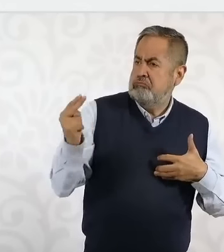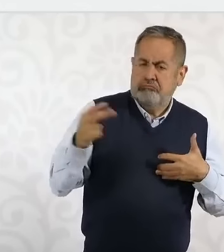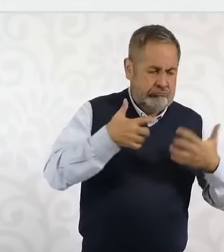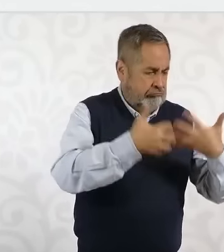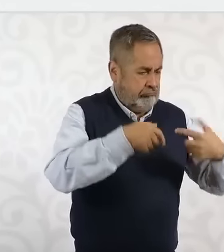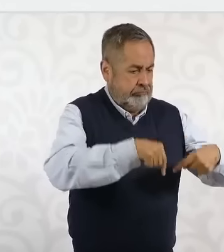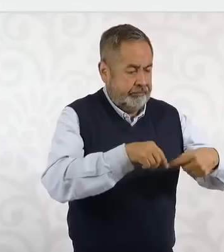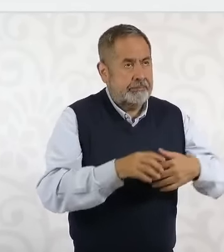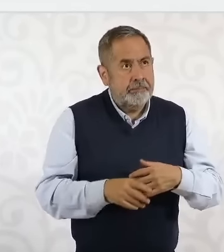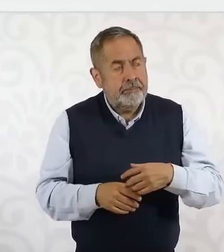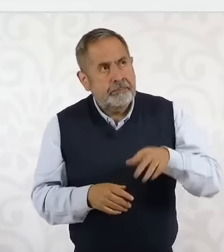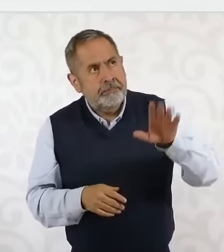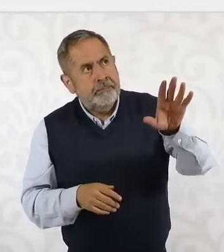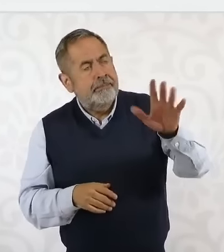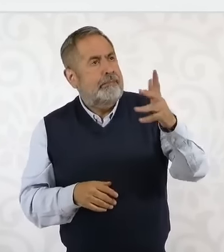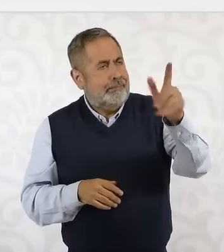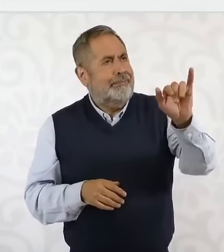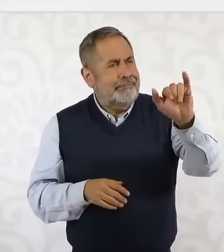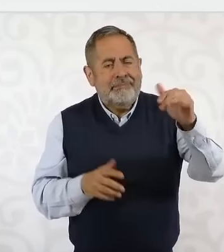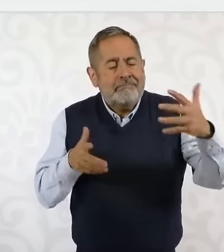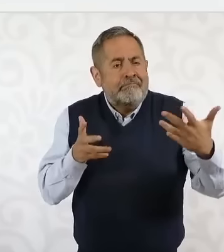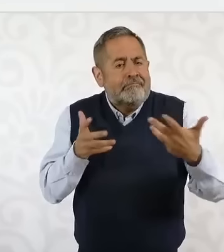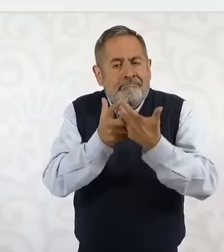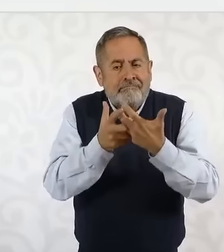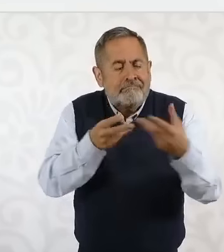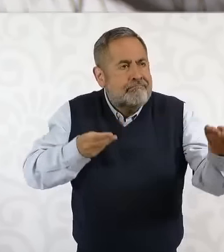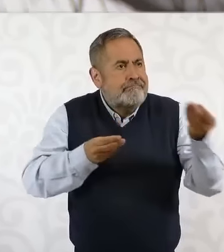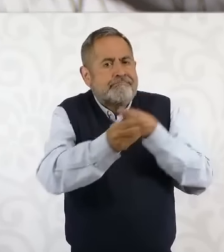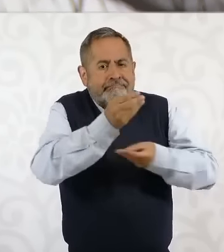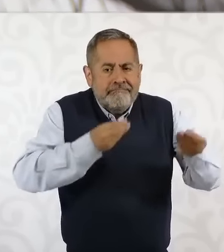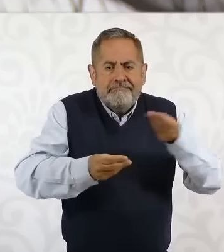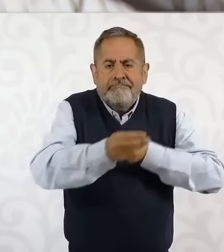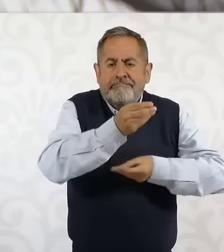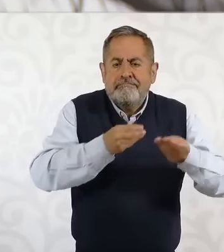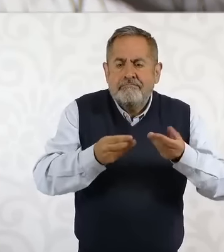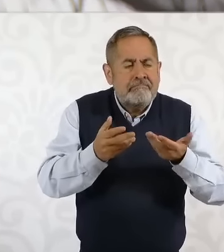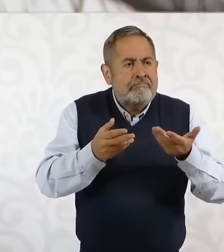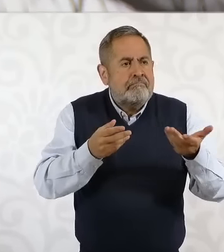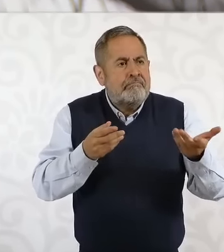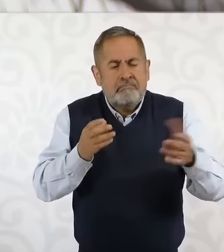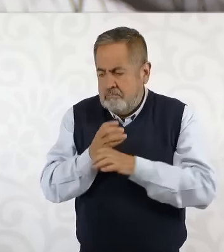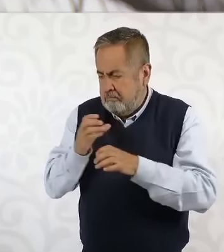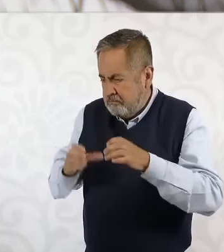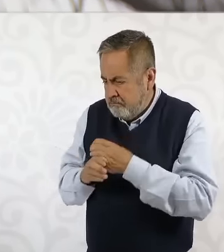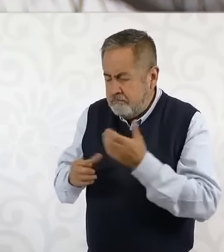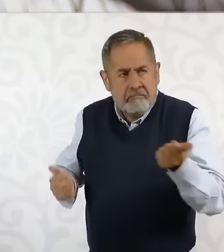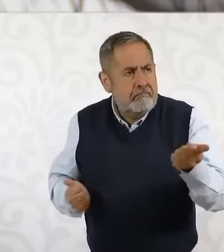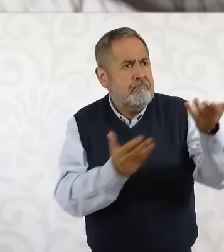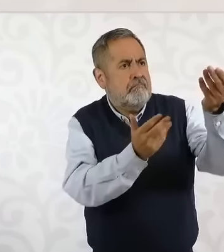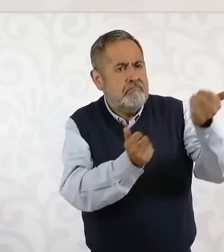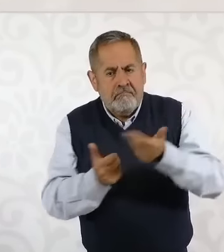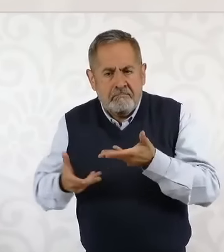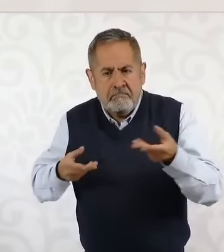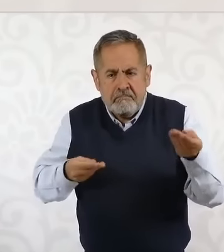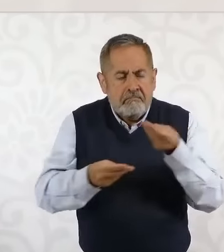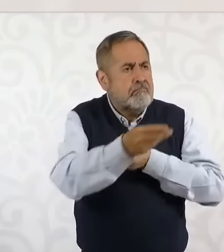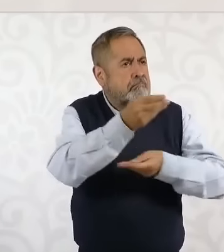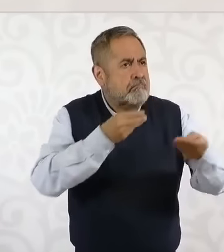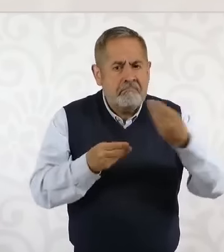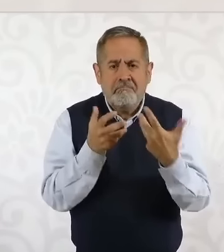que está tan eh [música] vinculadas nuestras economías, hay tanta interdependencia que el